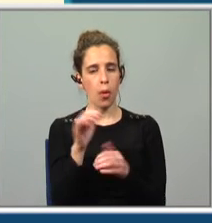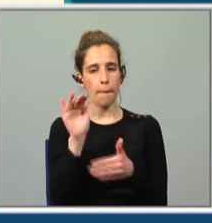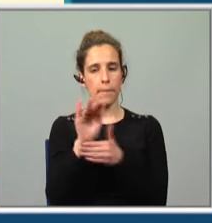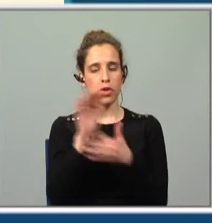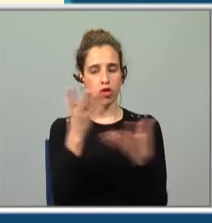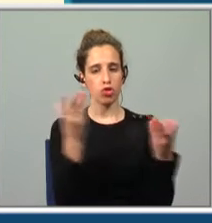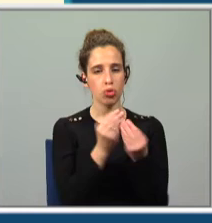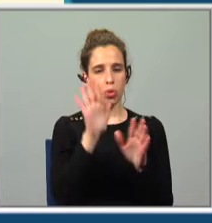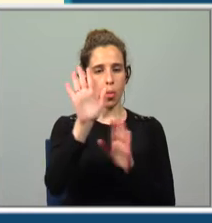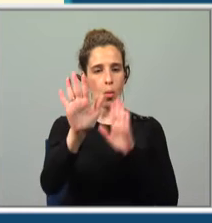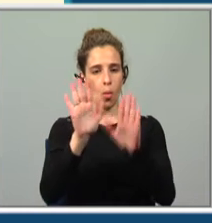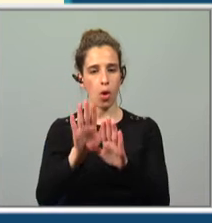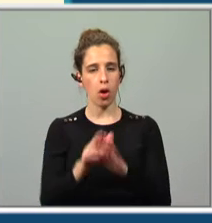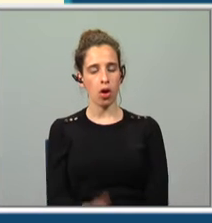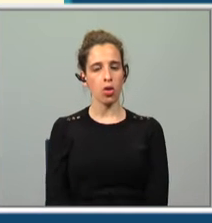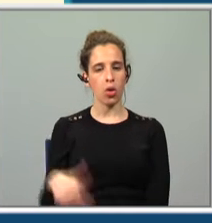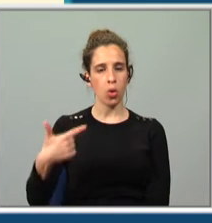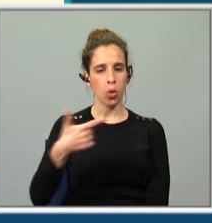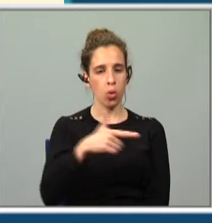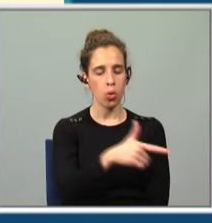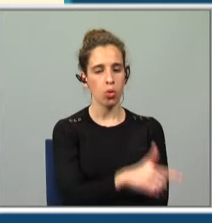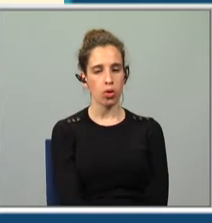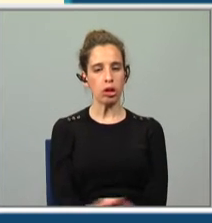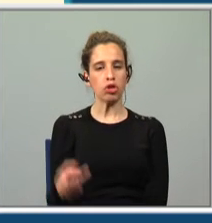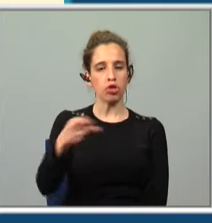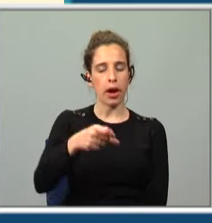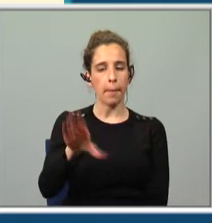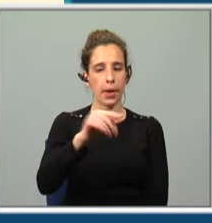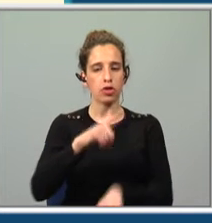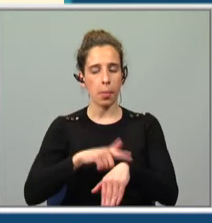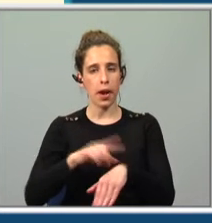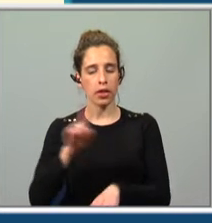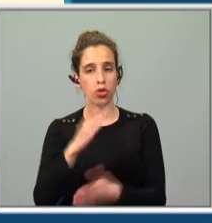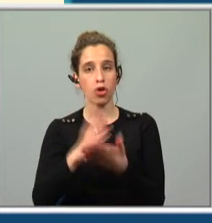e não chegues mais perto solveraz com a pureza do coração 並且不要靠近solverraz心的純潔